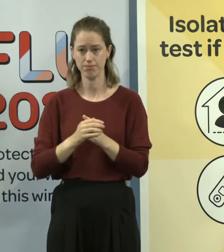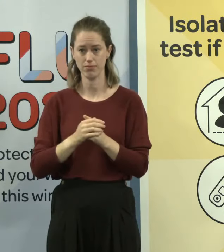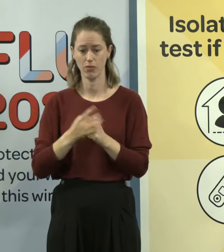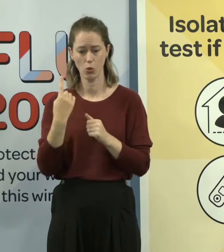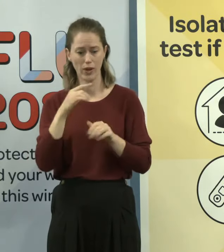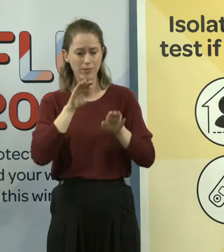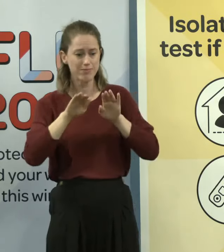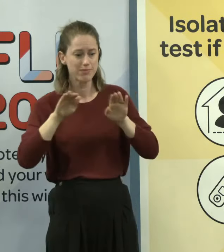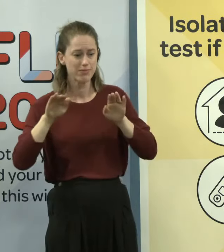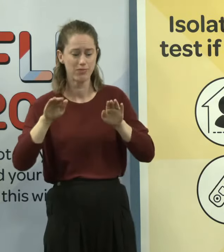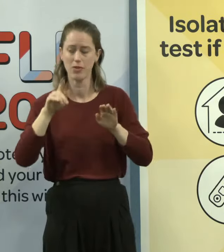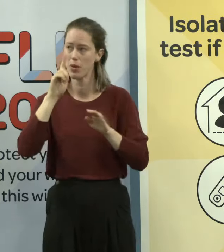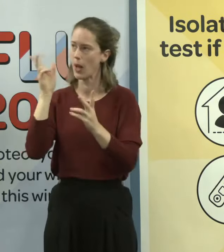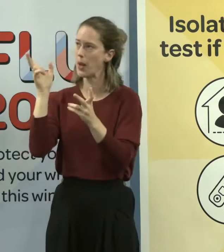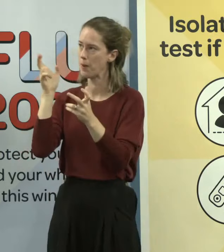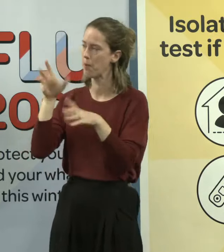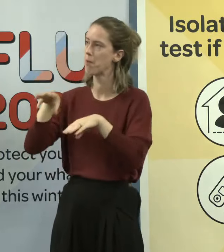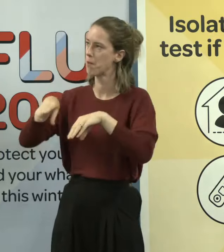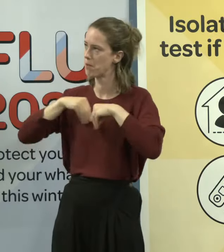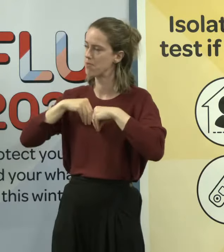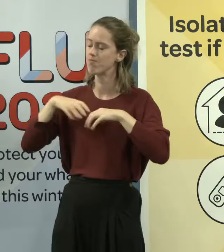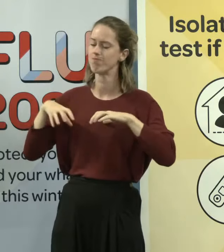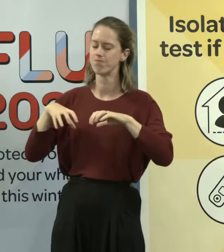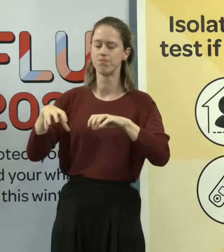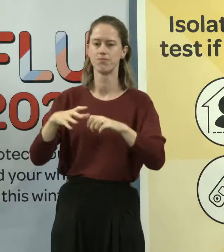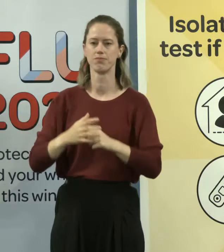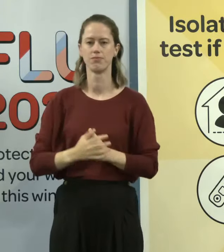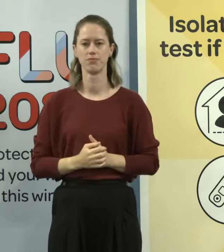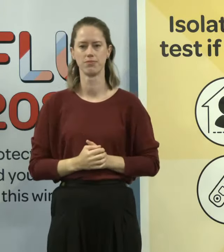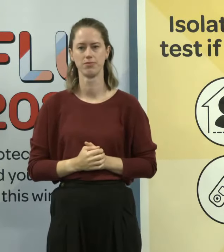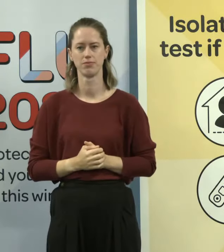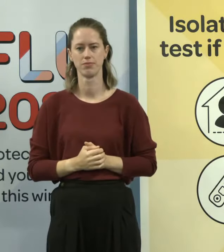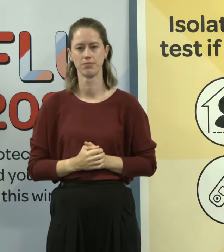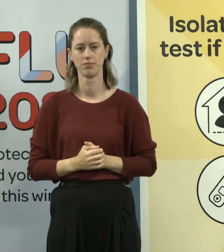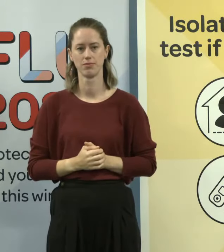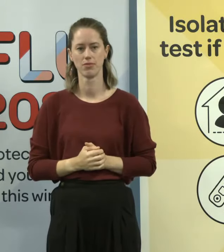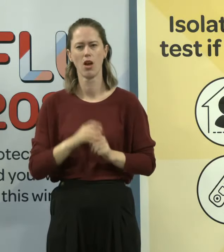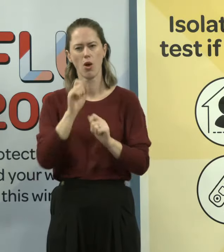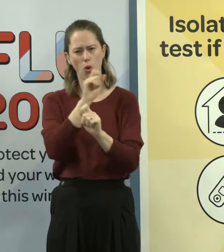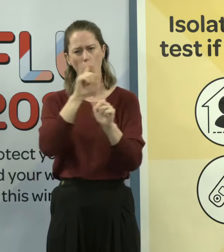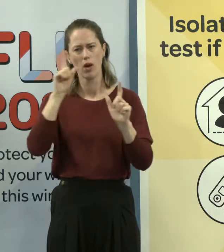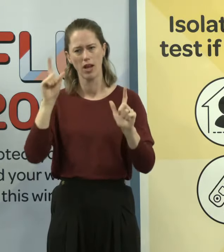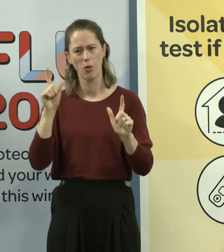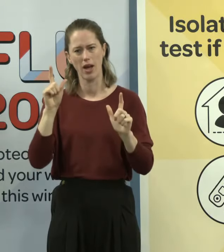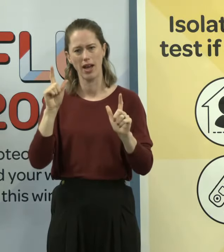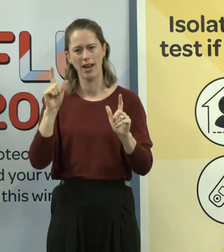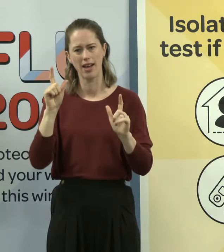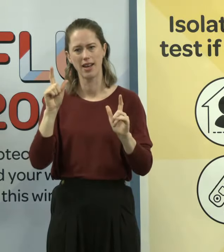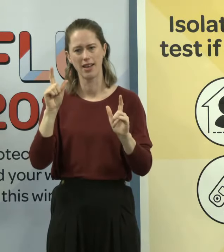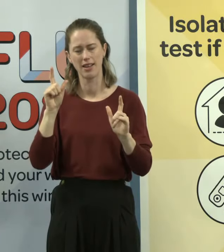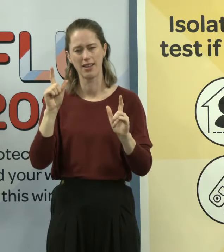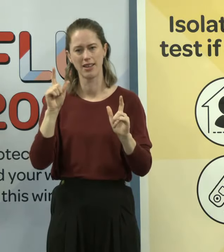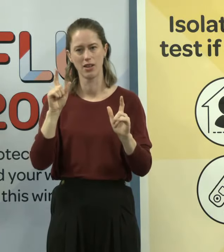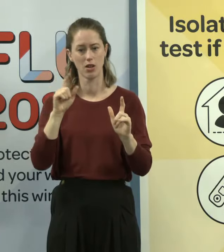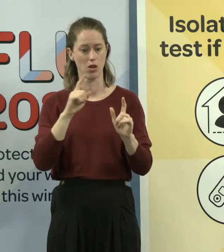tatou wahanga hauora me ta tatou huarahi mo i nga tau e rua kua